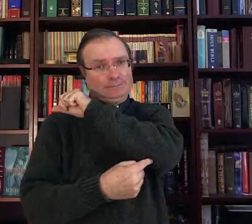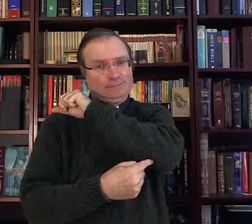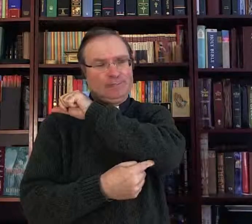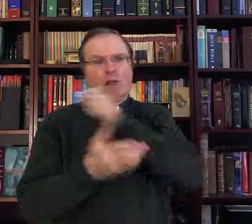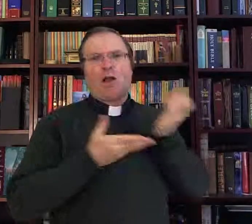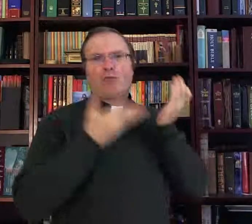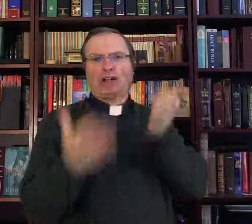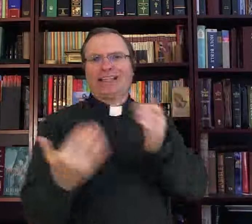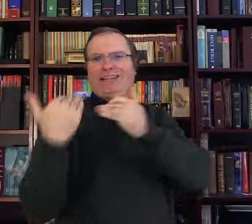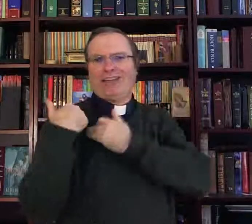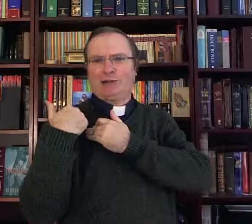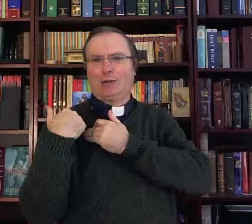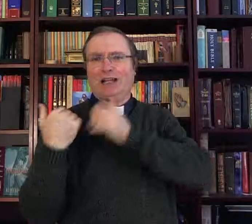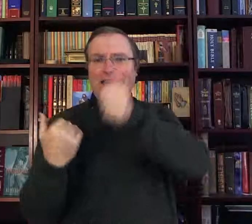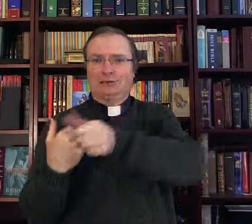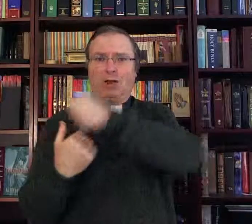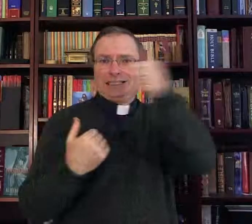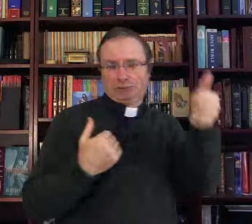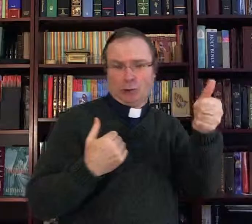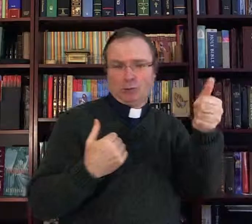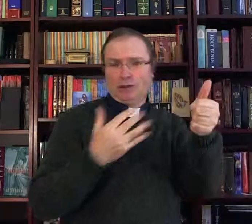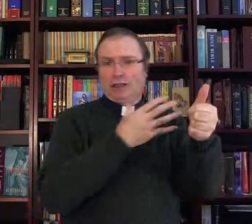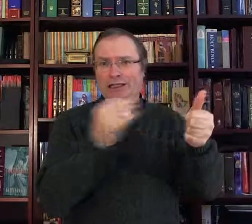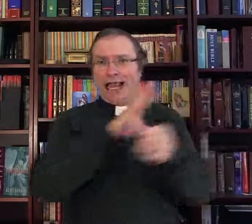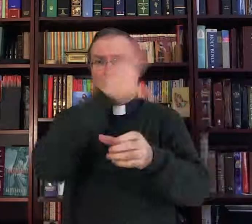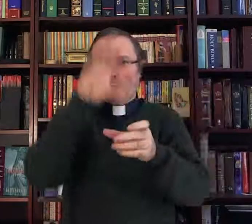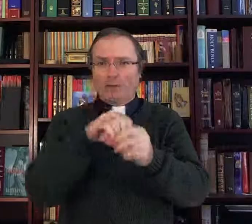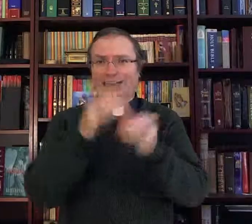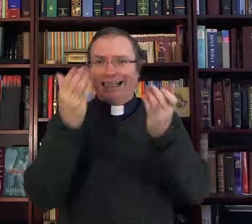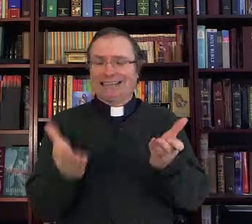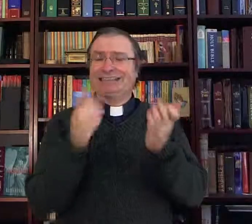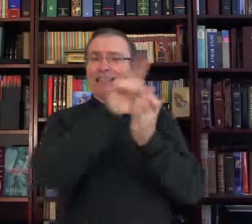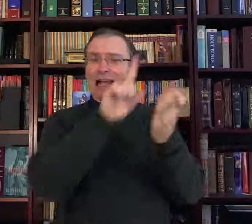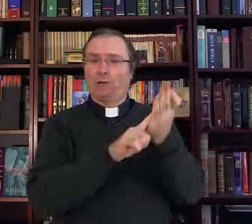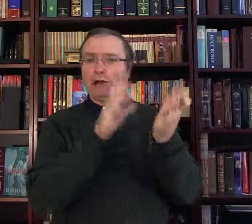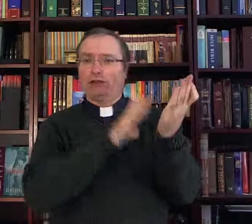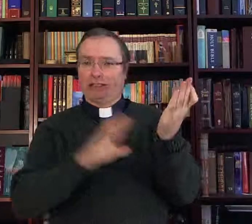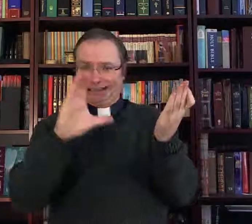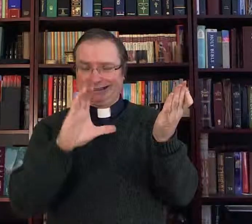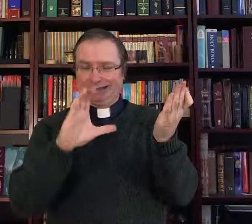Portez les fardeaux les uns des autres et accomplissez ainsi la loi de Christ.